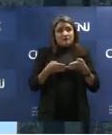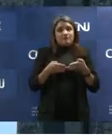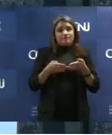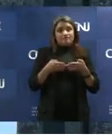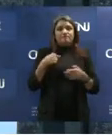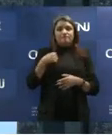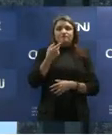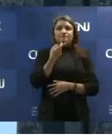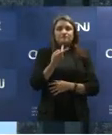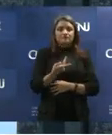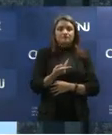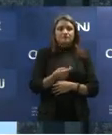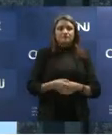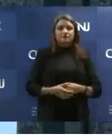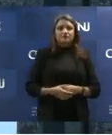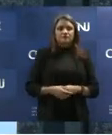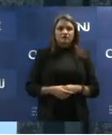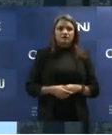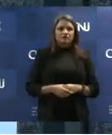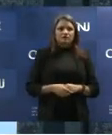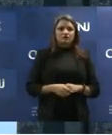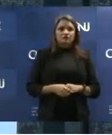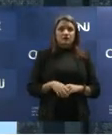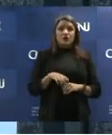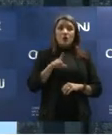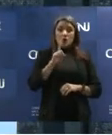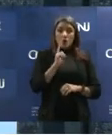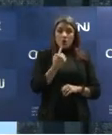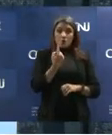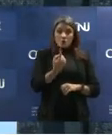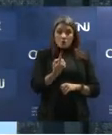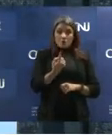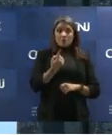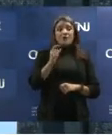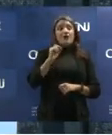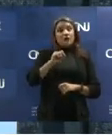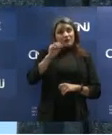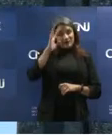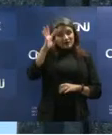Uma de forma lúdica. Nunca mais vão faltar o almoço. Podem ter certeza.